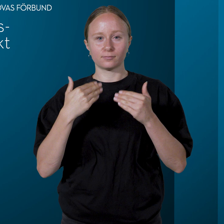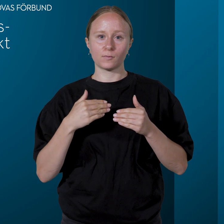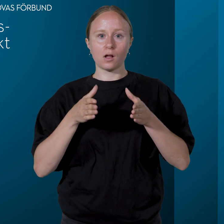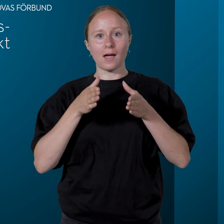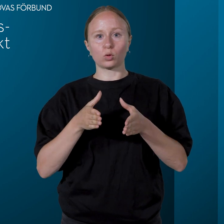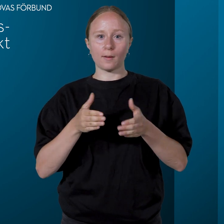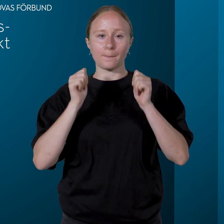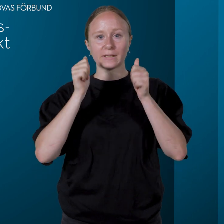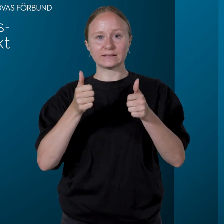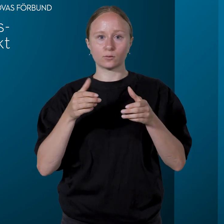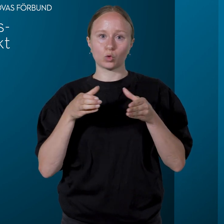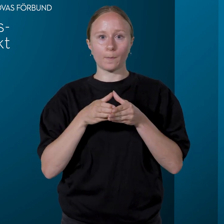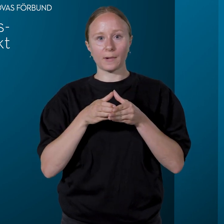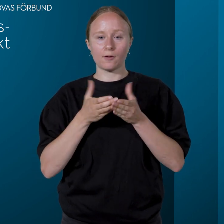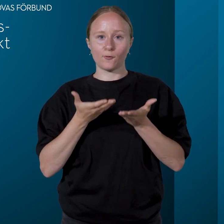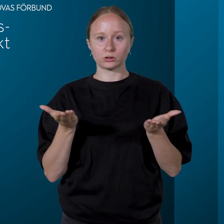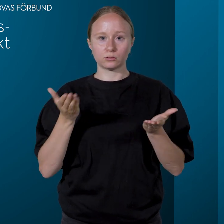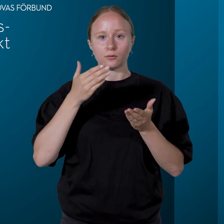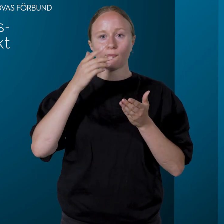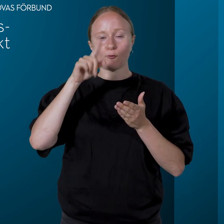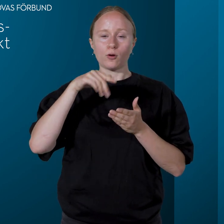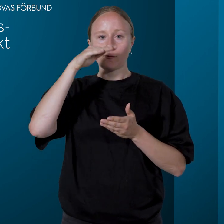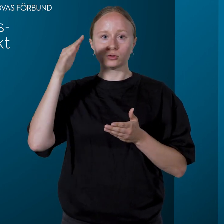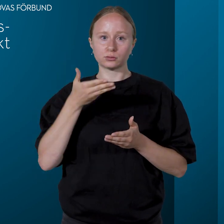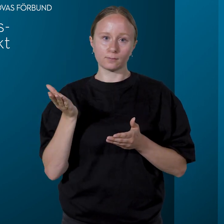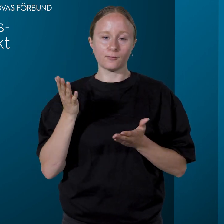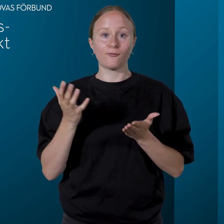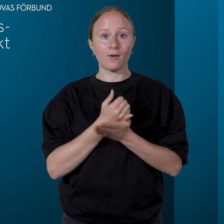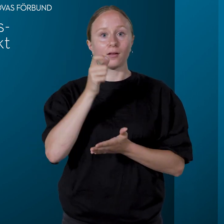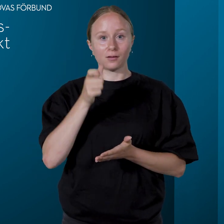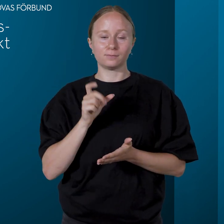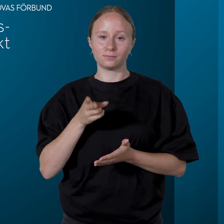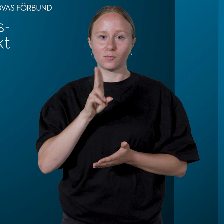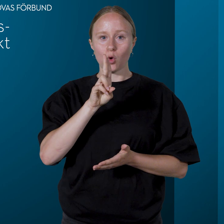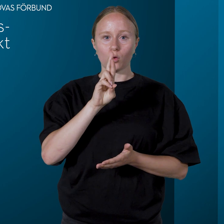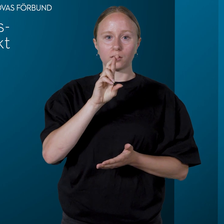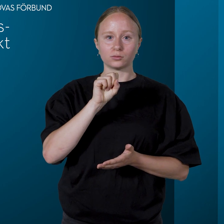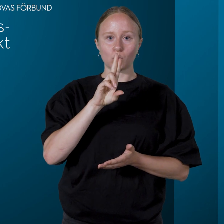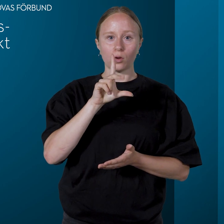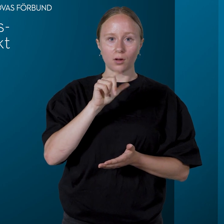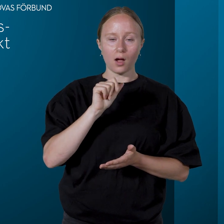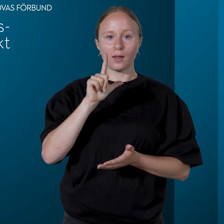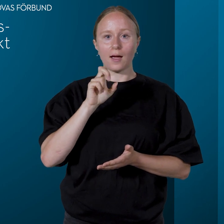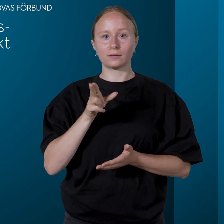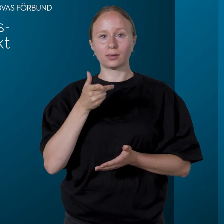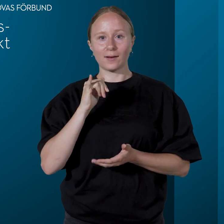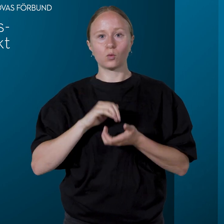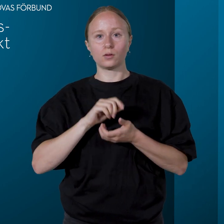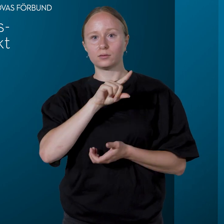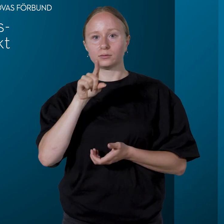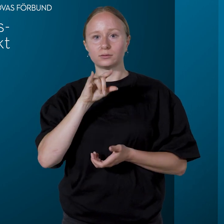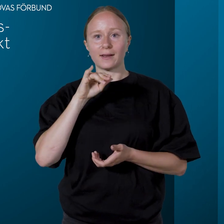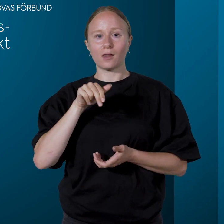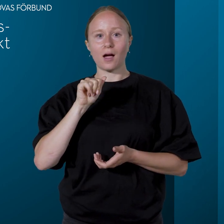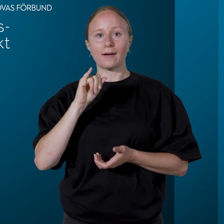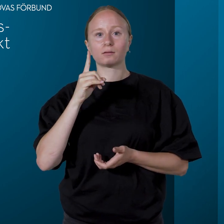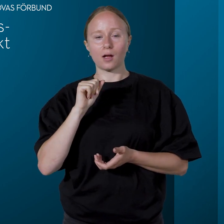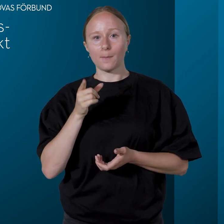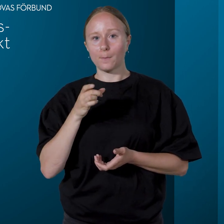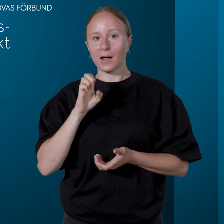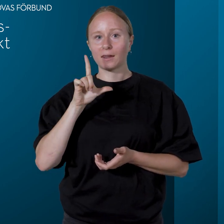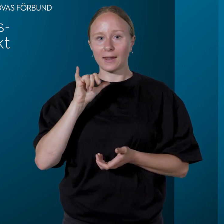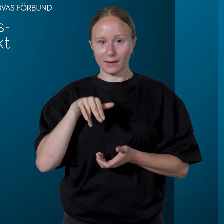I kategorin bästa gruppföreställning för vuxna vann Ursula Lehti och Zinaida Pelin -